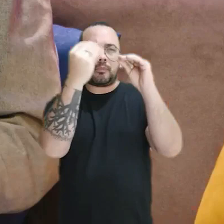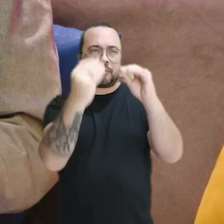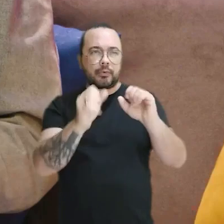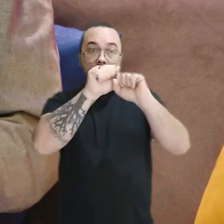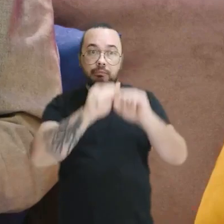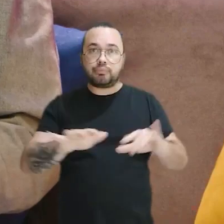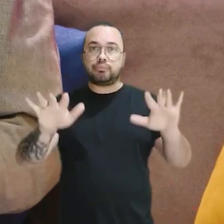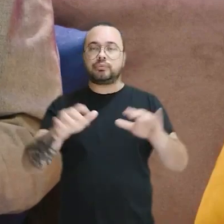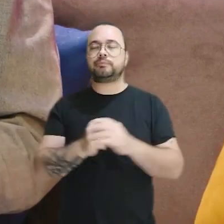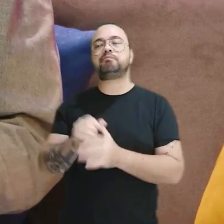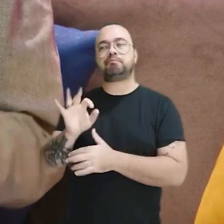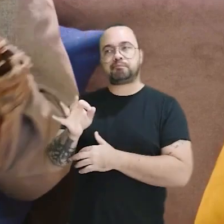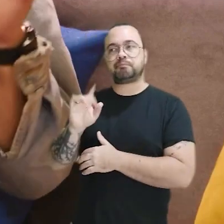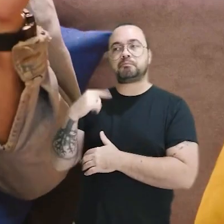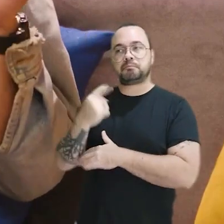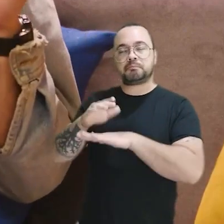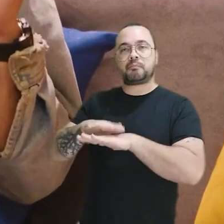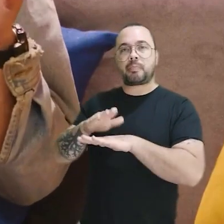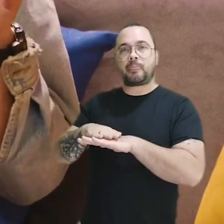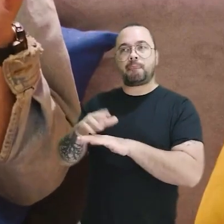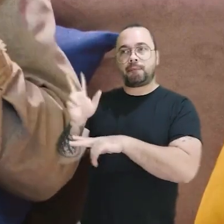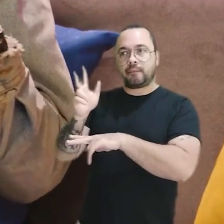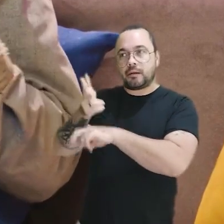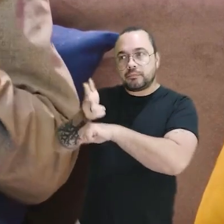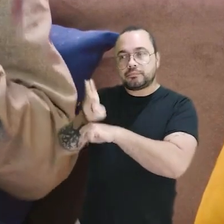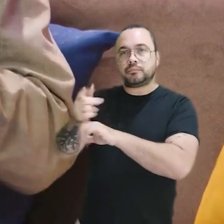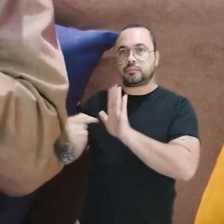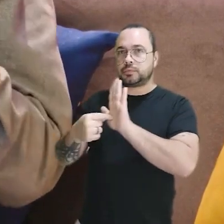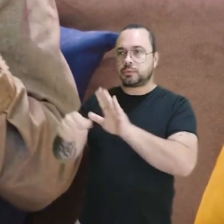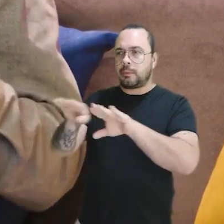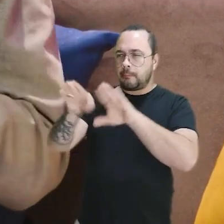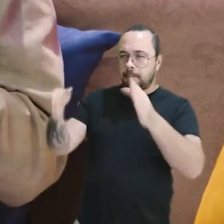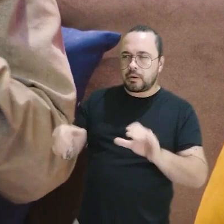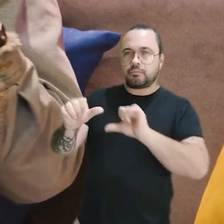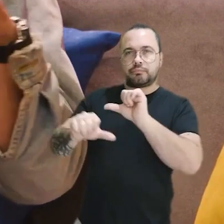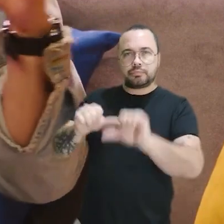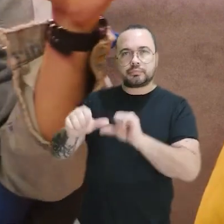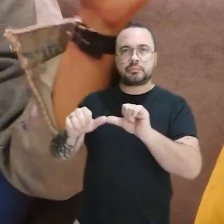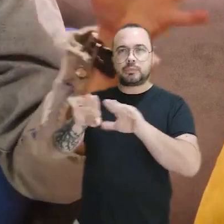É, a gente tá fazendo um vídeo pra... Pra divulgar que mudou o palco um pouco agora, né, o palco tá... A gente mudou